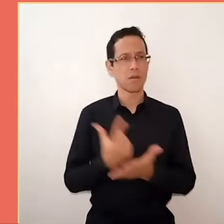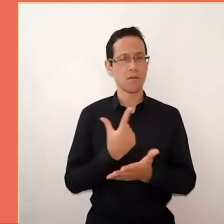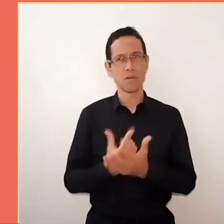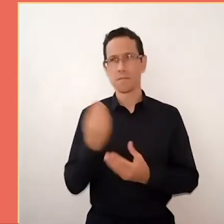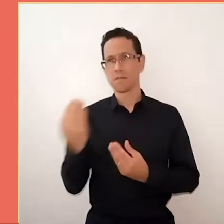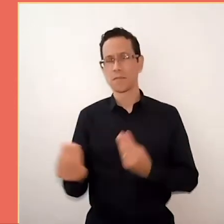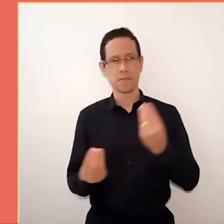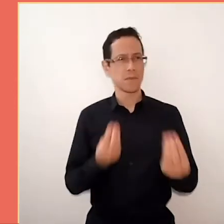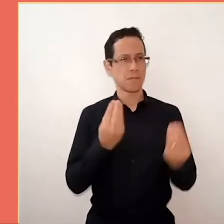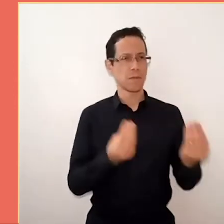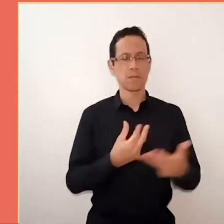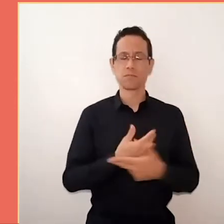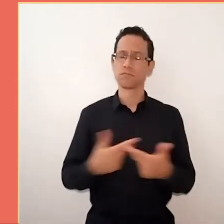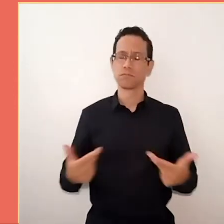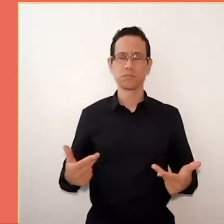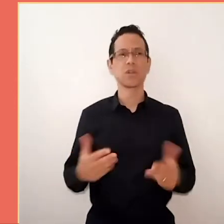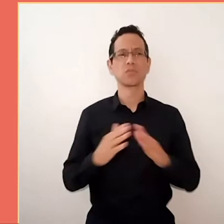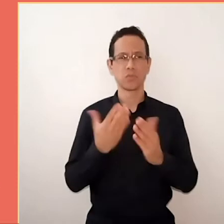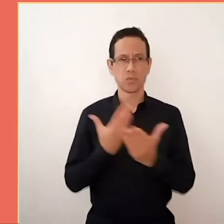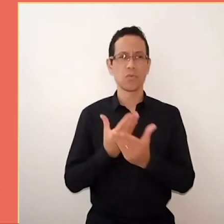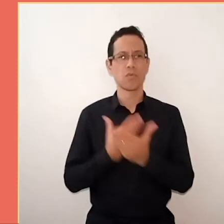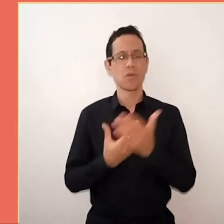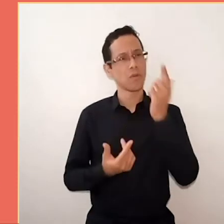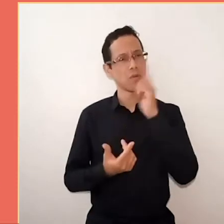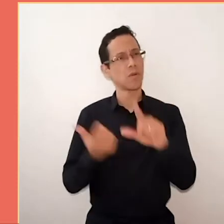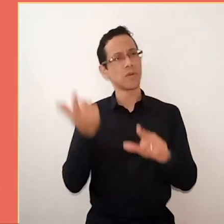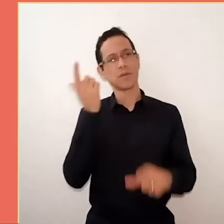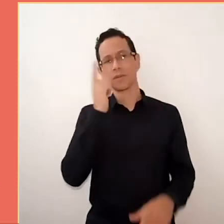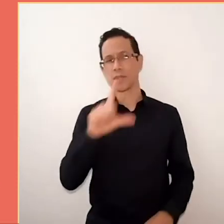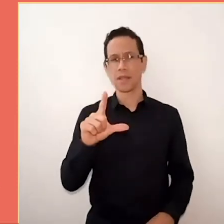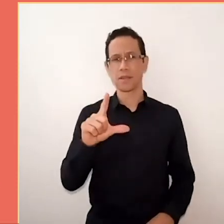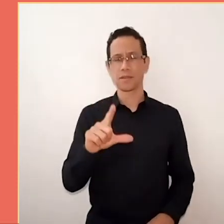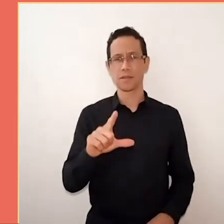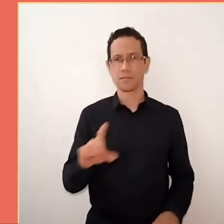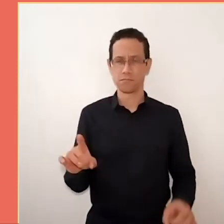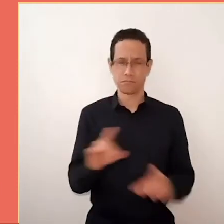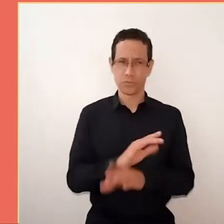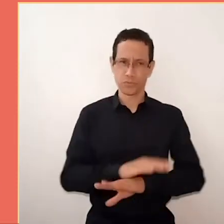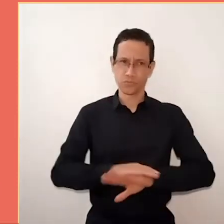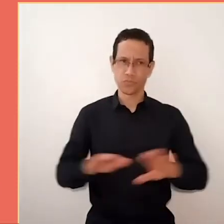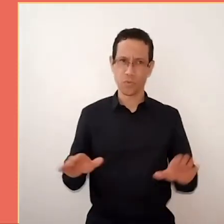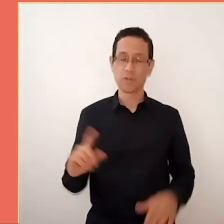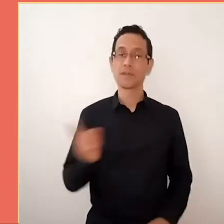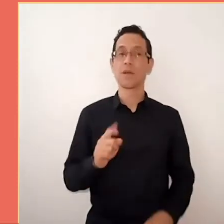Isso era suficiente? Não. A gente precisava partir pra uma formação do mediador que entendesse, porque a gente falava